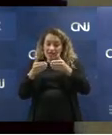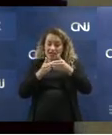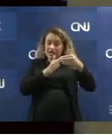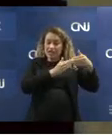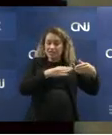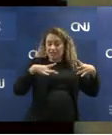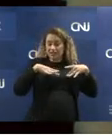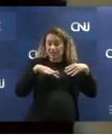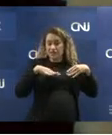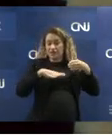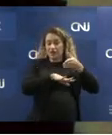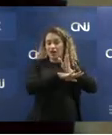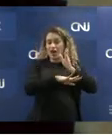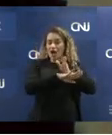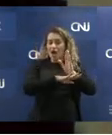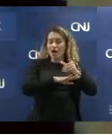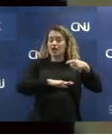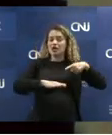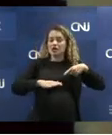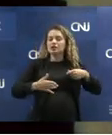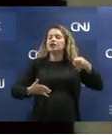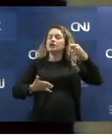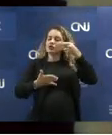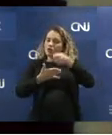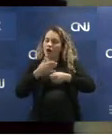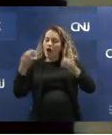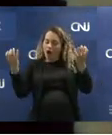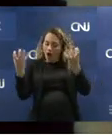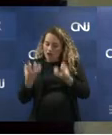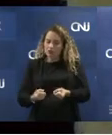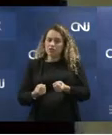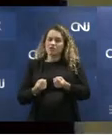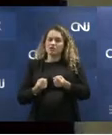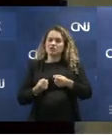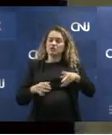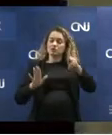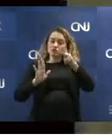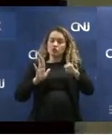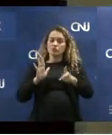previamente, com autorização prévia do Tribunal de Justiça do Amazonas.